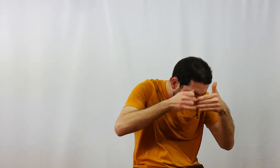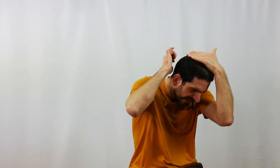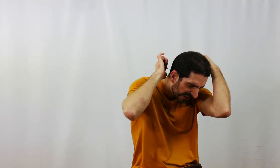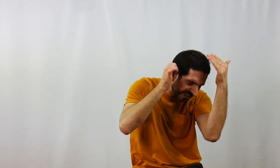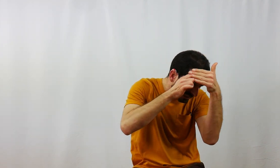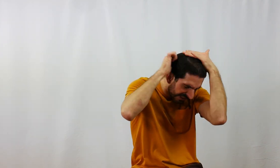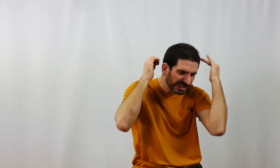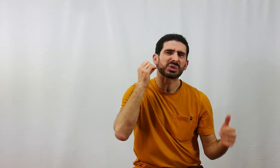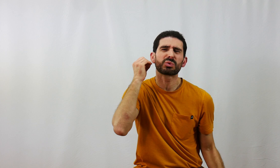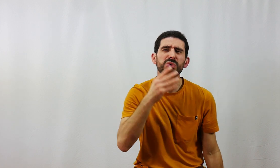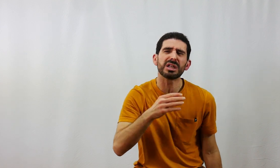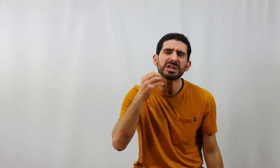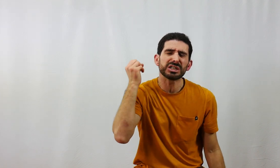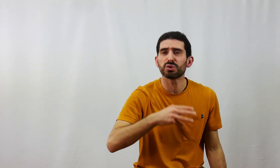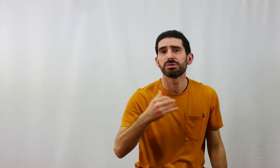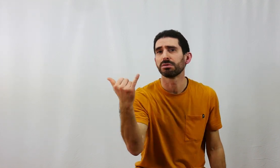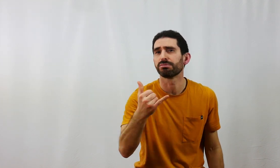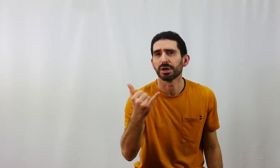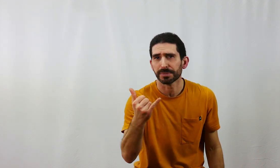Se peigner tous les jours est inutile.